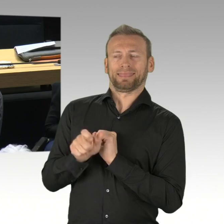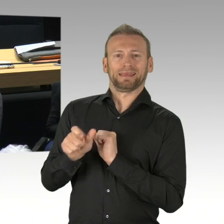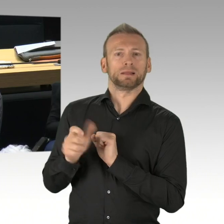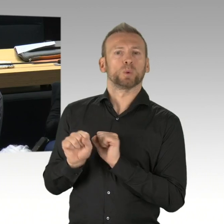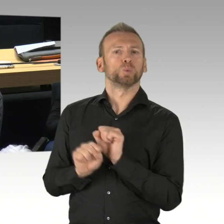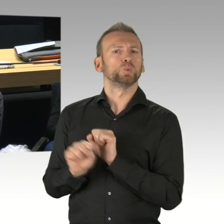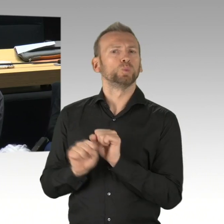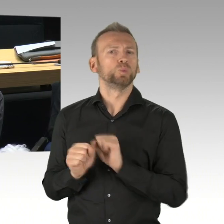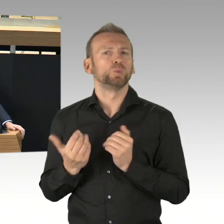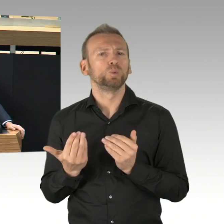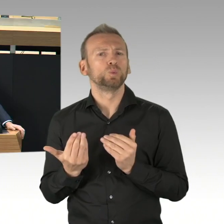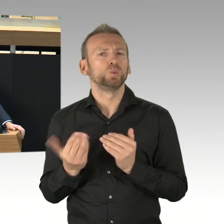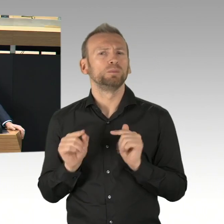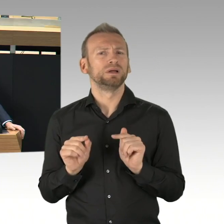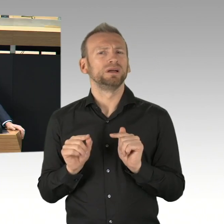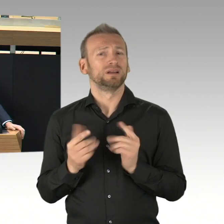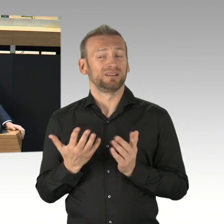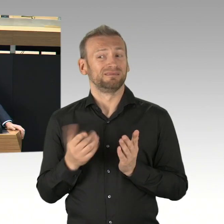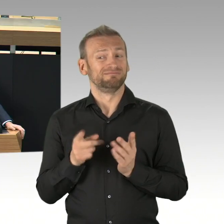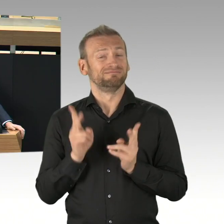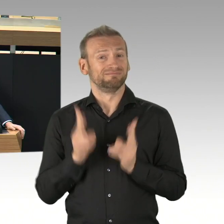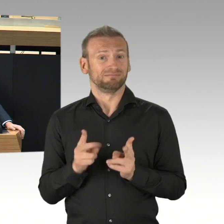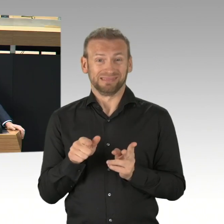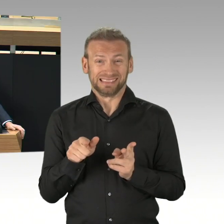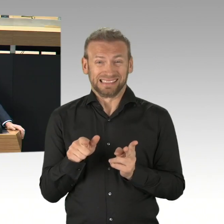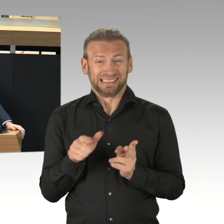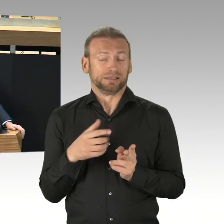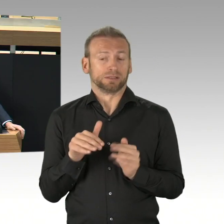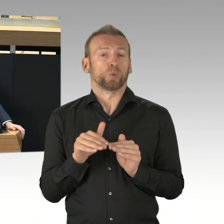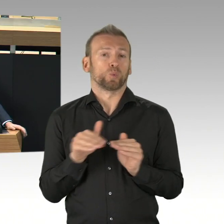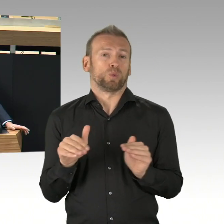(Zwischenrufe)